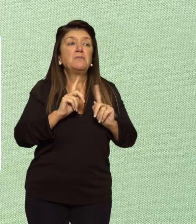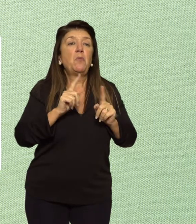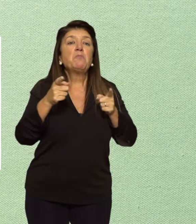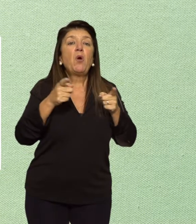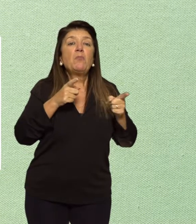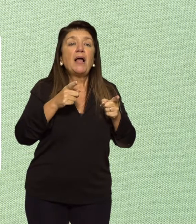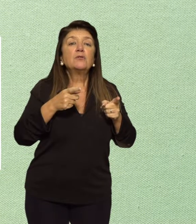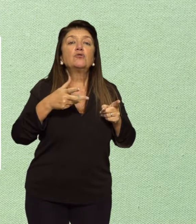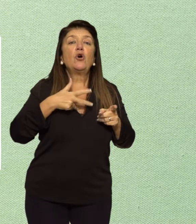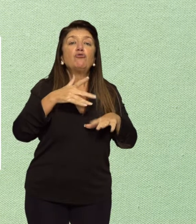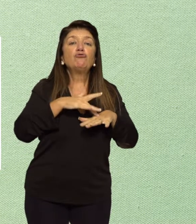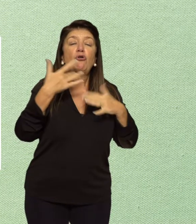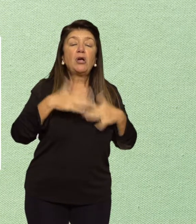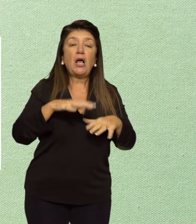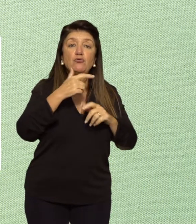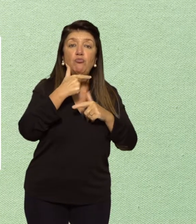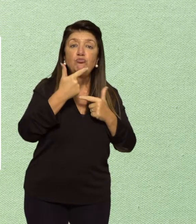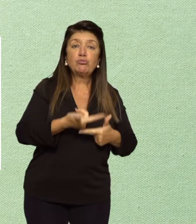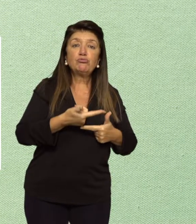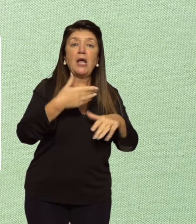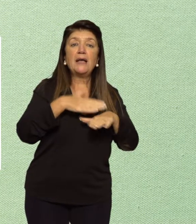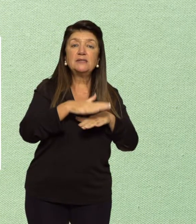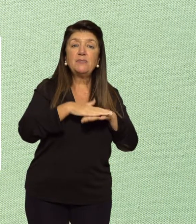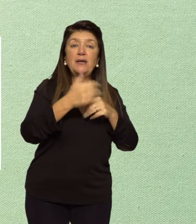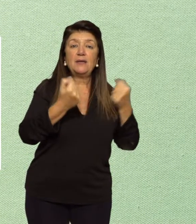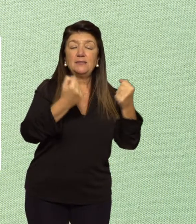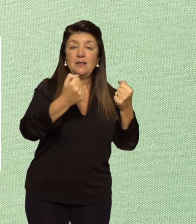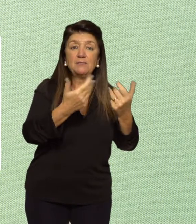brutta esperienza che magari ha anche lasciato degli strascichi psicologici ma che non la definisce in